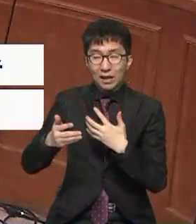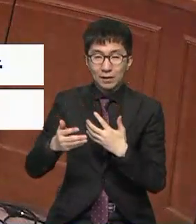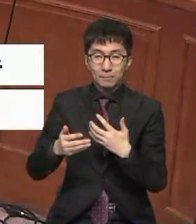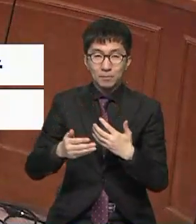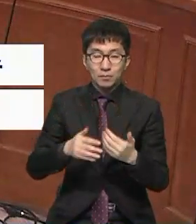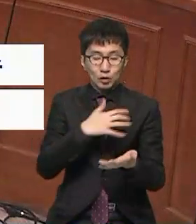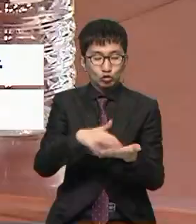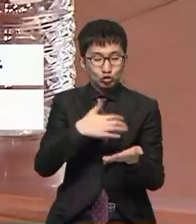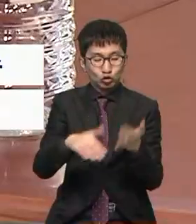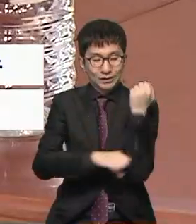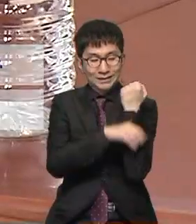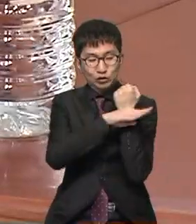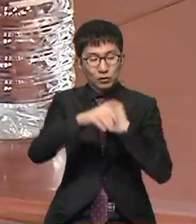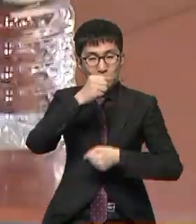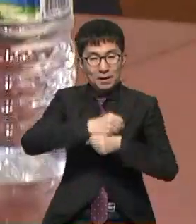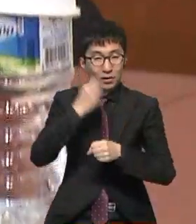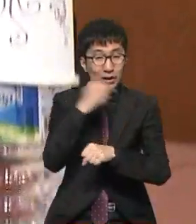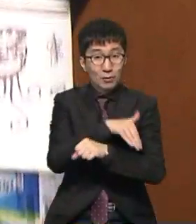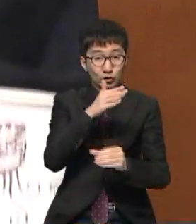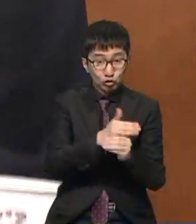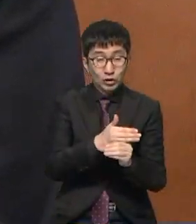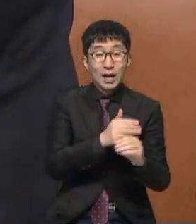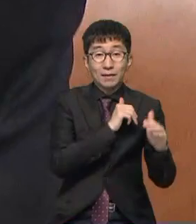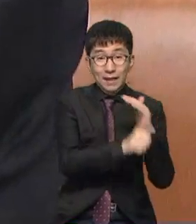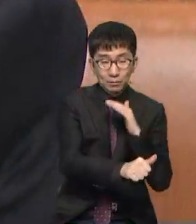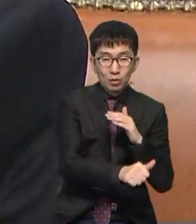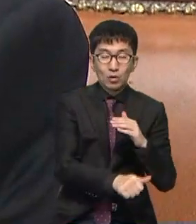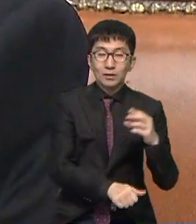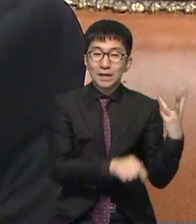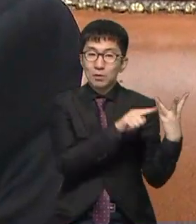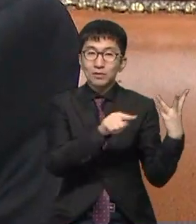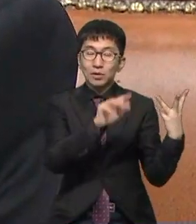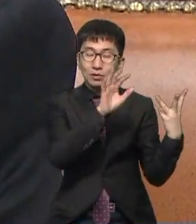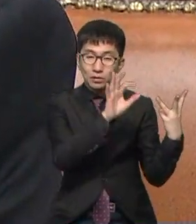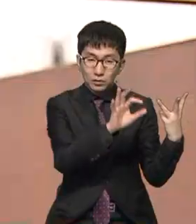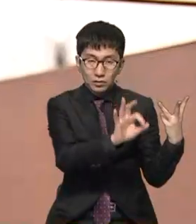4명, 최고위원은 8~10명 정도가 될 것으로 보입니다.